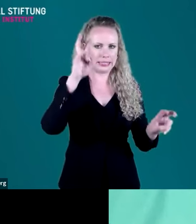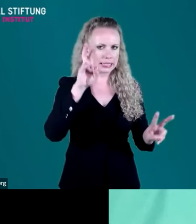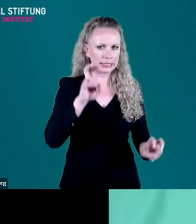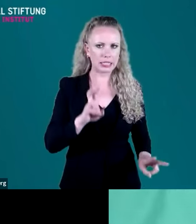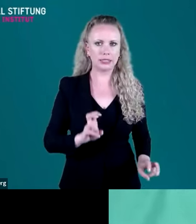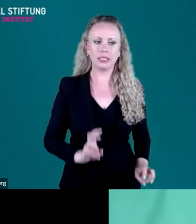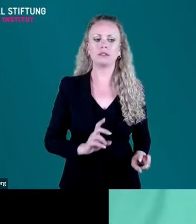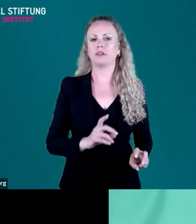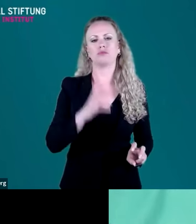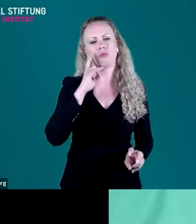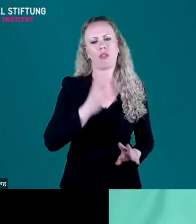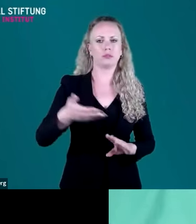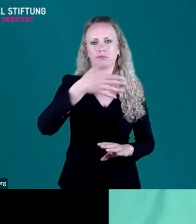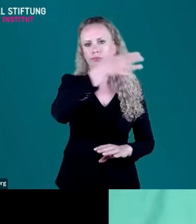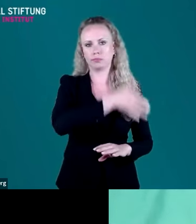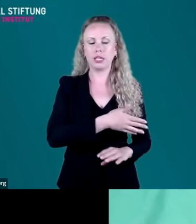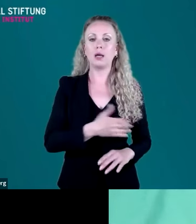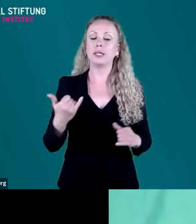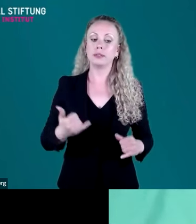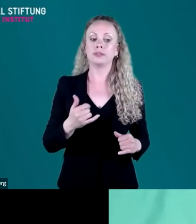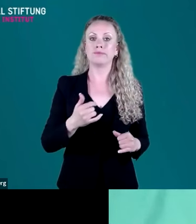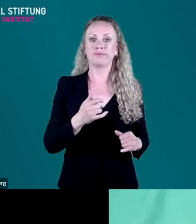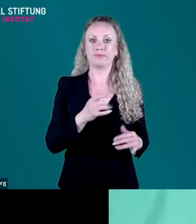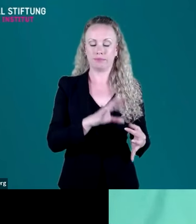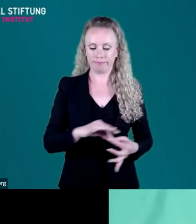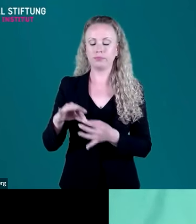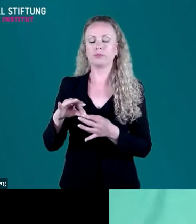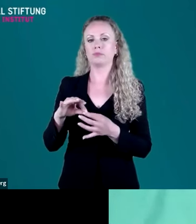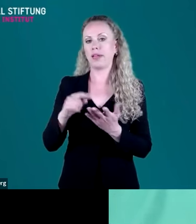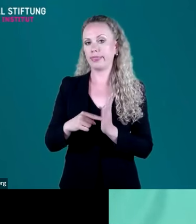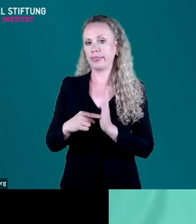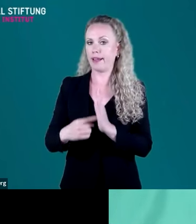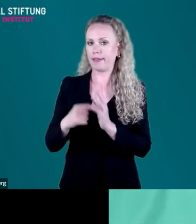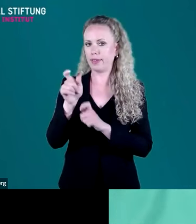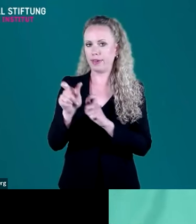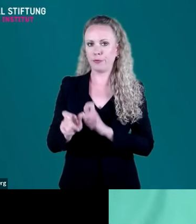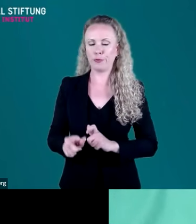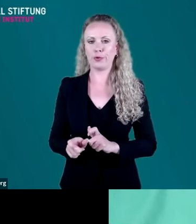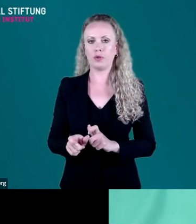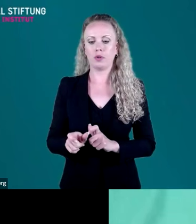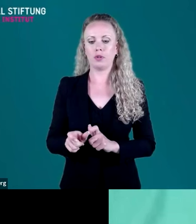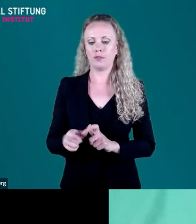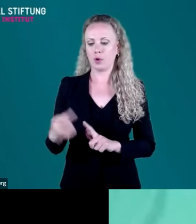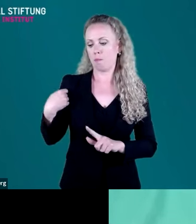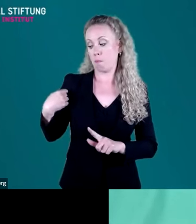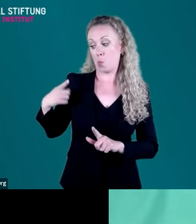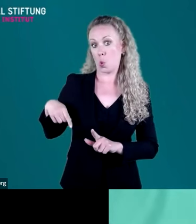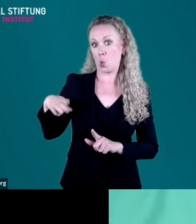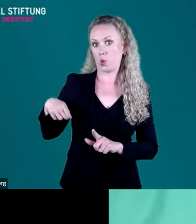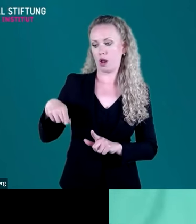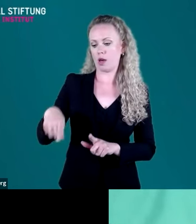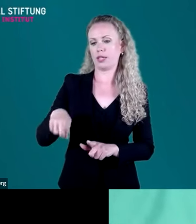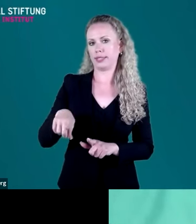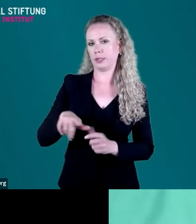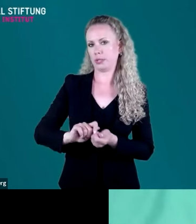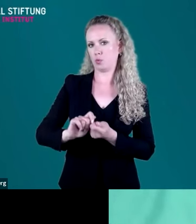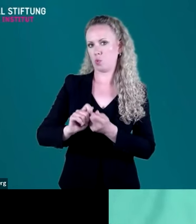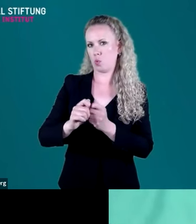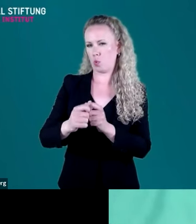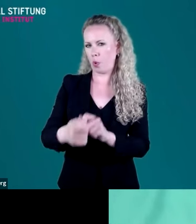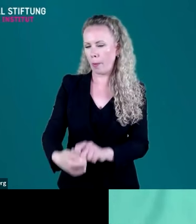Haben sich die Narrative eigentlich in den letzten Monaten verändert? Hast du das beobachtet? Und wenn ja,